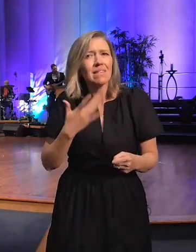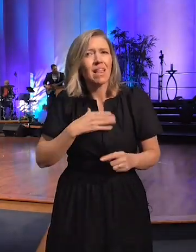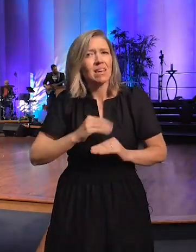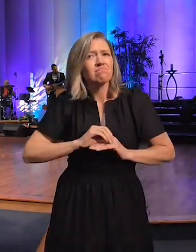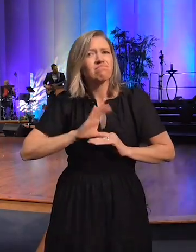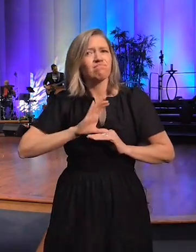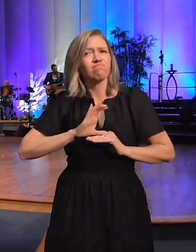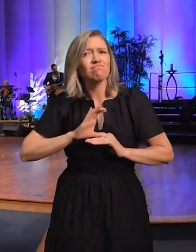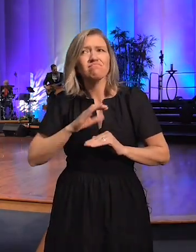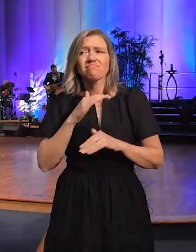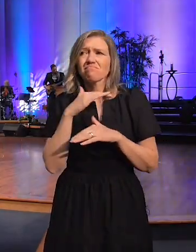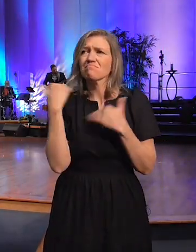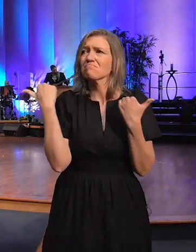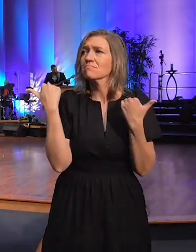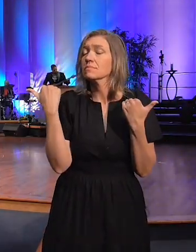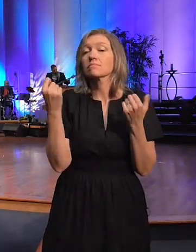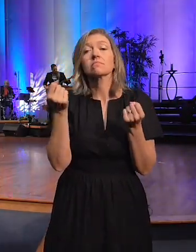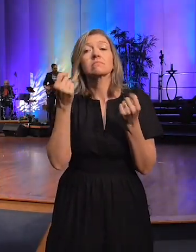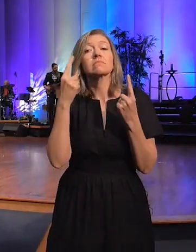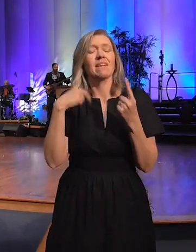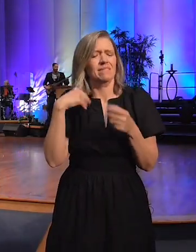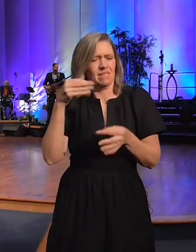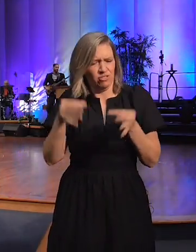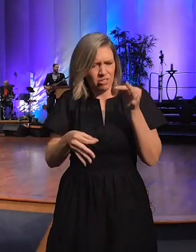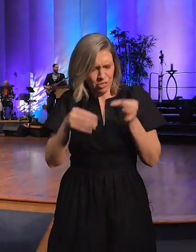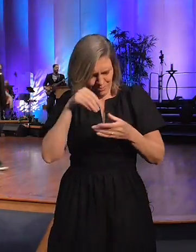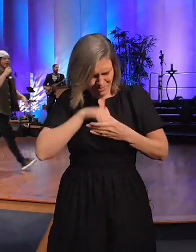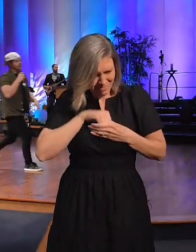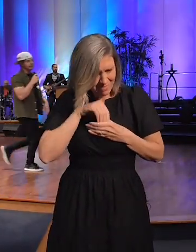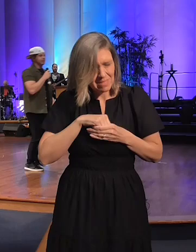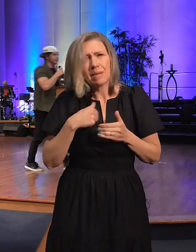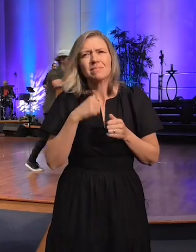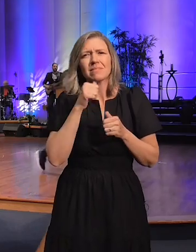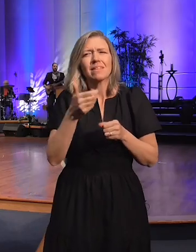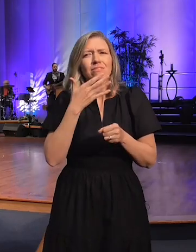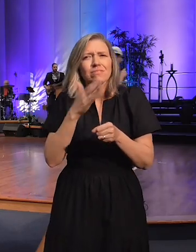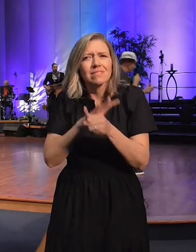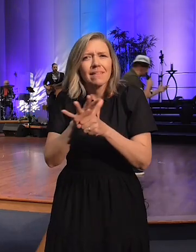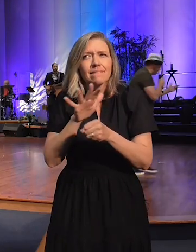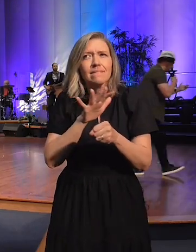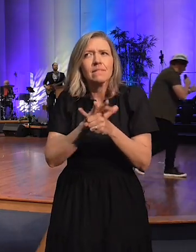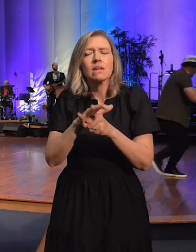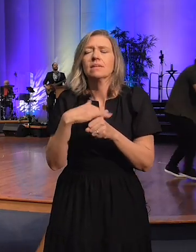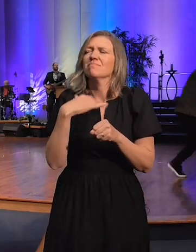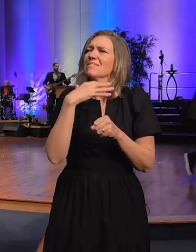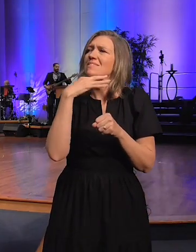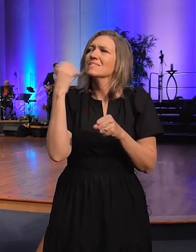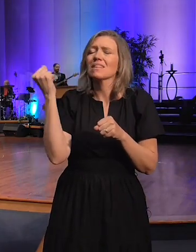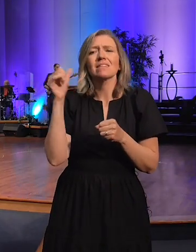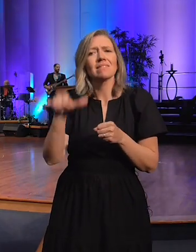suficientemente mejor mira Tengo este juicio de que no soy suficiente y estoy harto de serlo no es suficiente